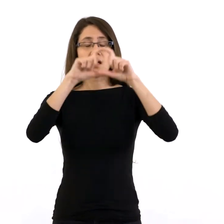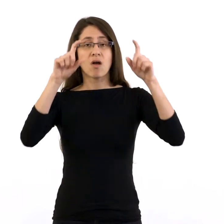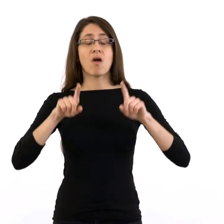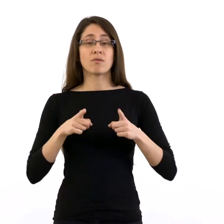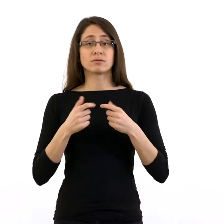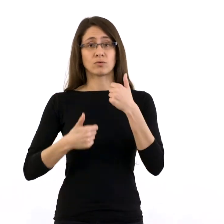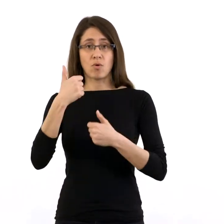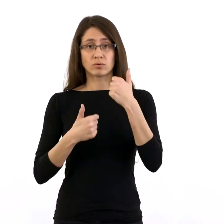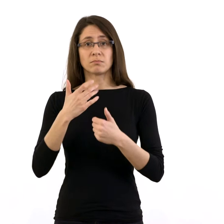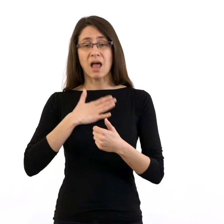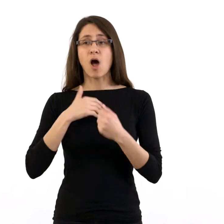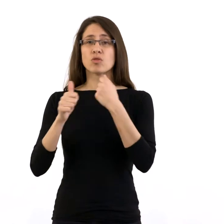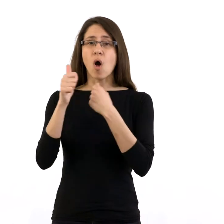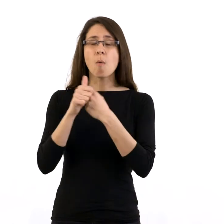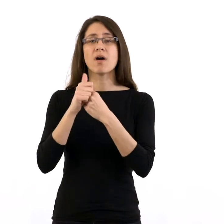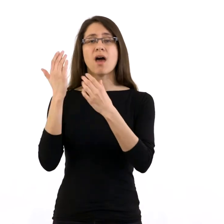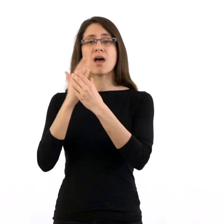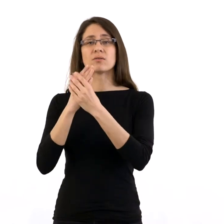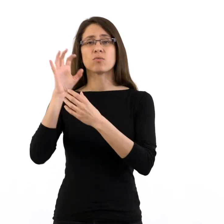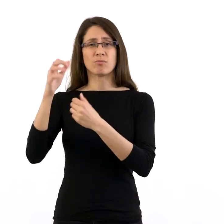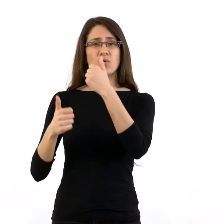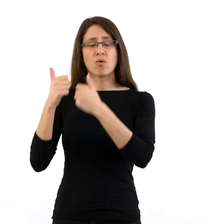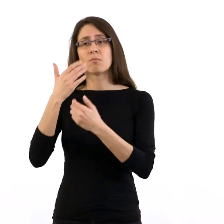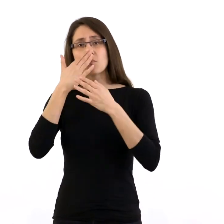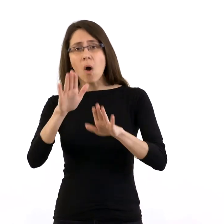Instytucja organizująca konkurs określa w dokumentacji,